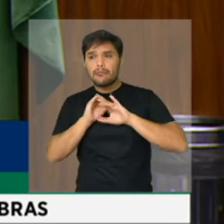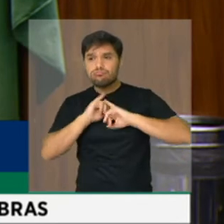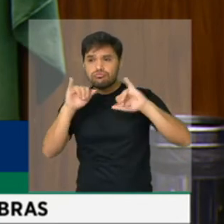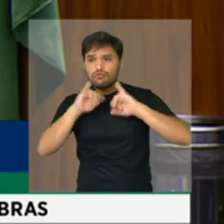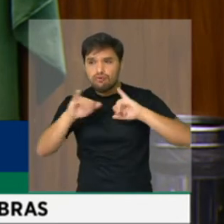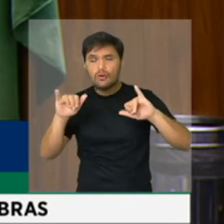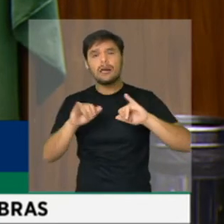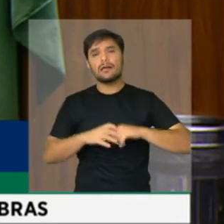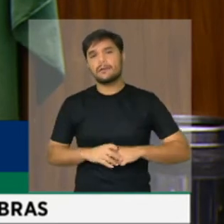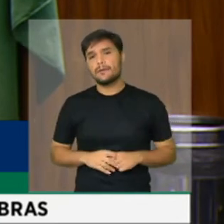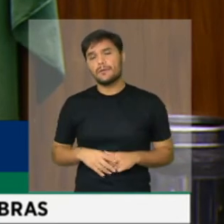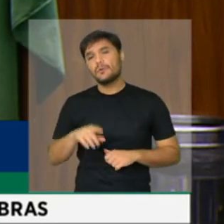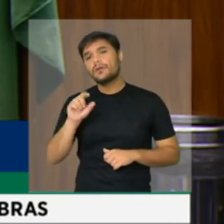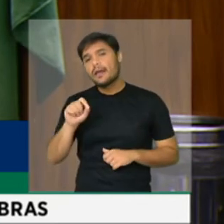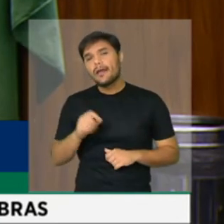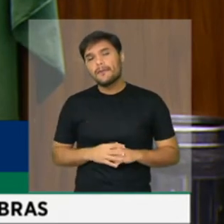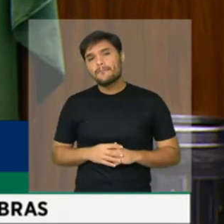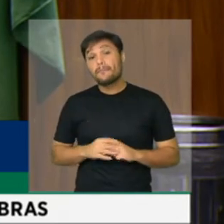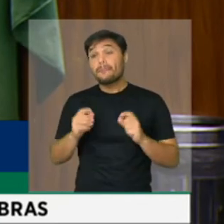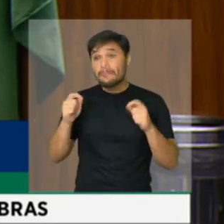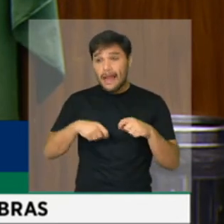EXATO MOMENTO, DEPUTADO PATRUS, QUE AINDA PODE SE